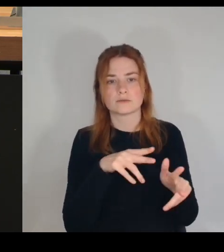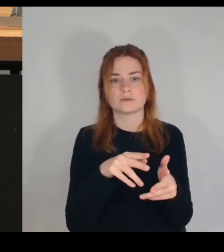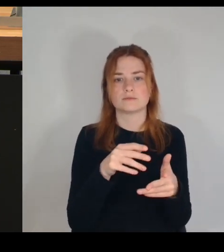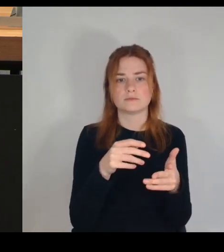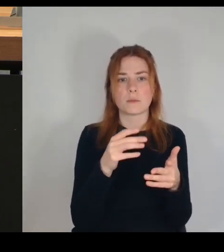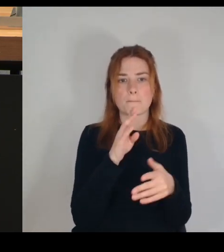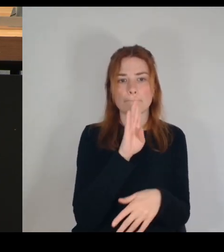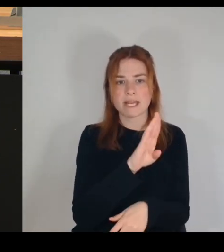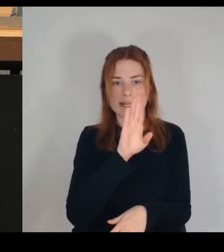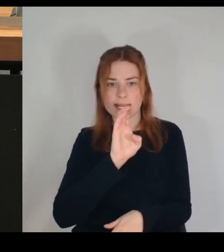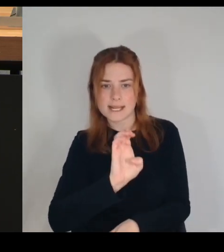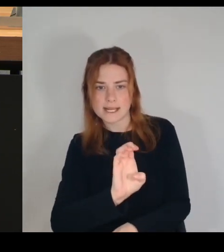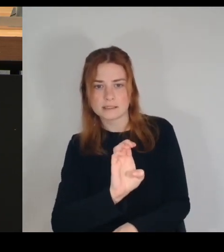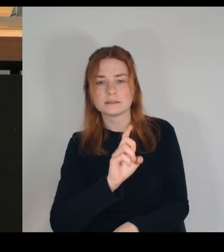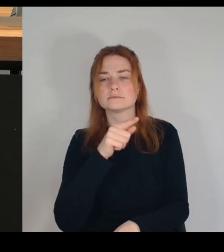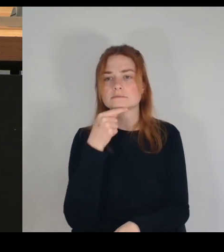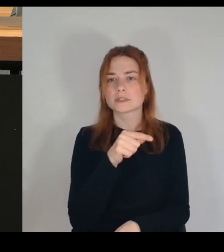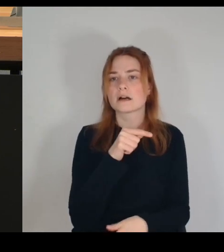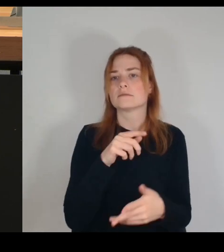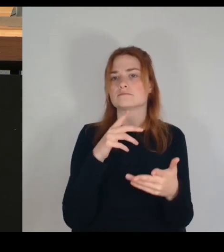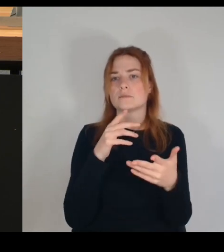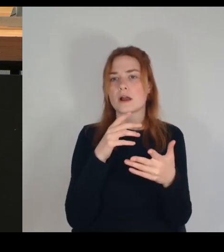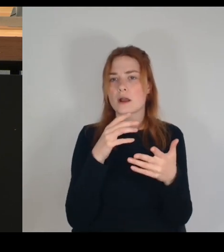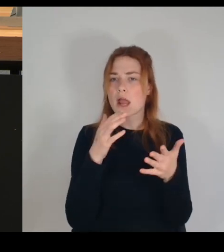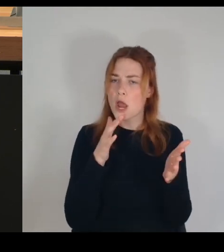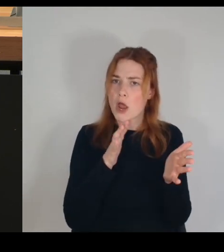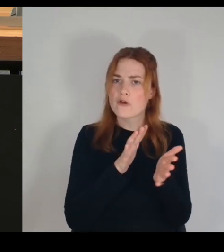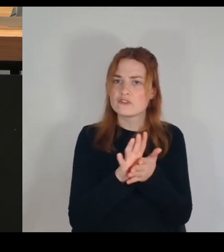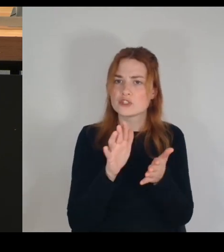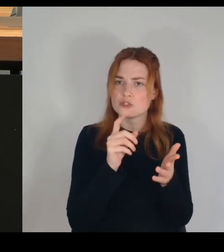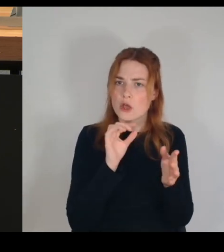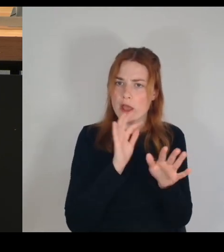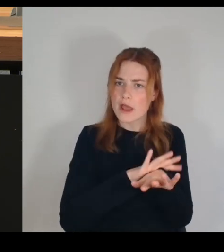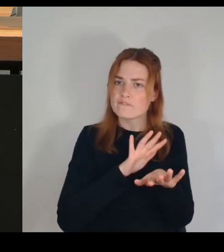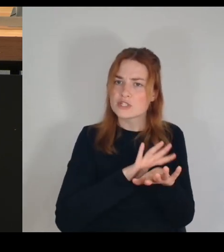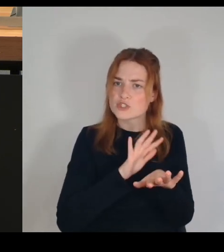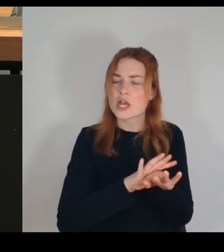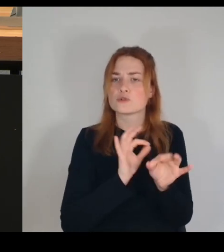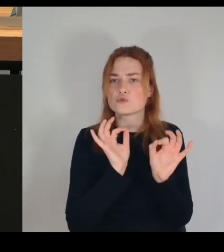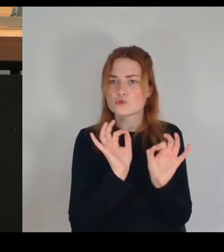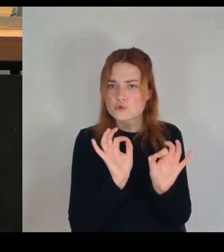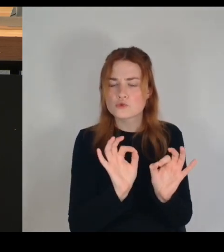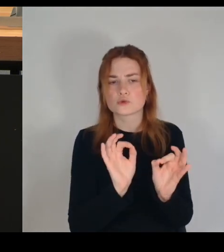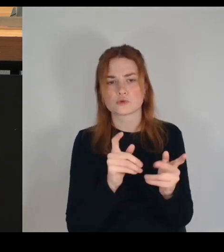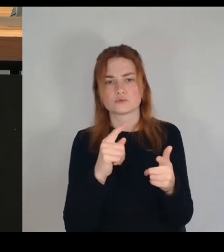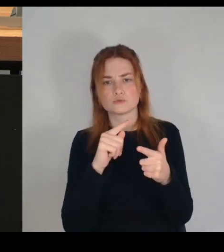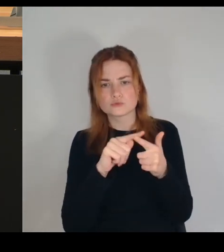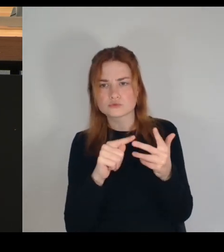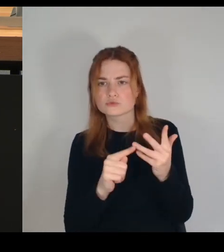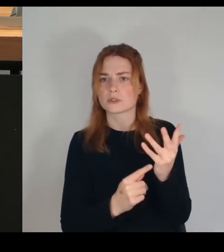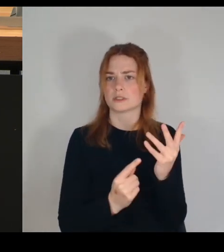das Land anbietet. Hier zeigt sich es geht und das ist ein gutes Beispiel und ein möglicher Weg auch für die Schulreinigung, das